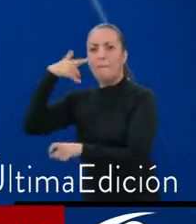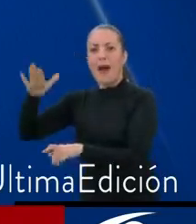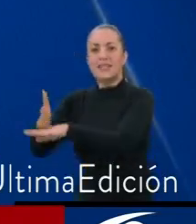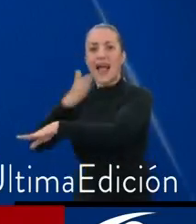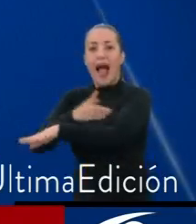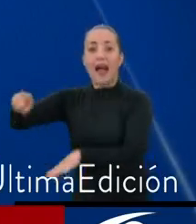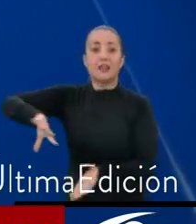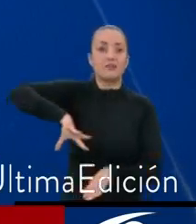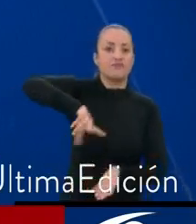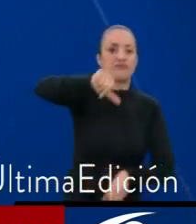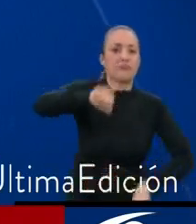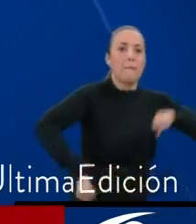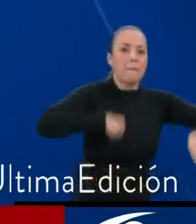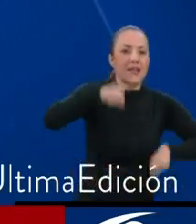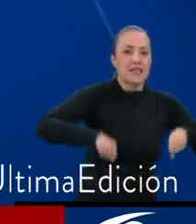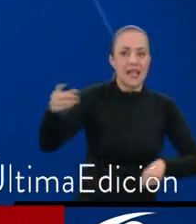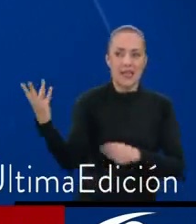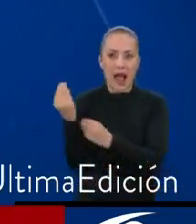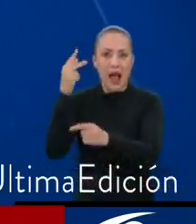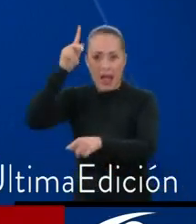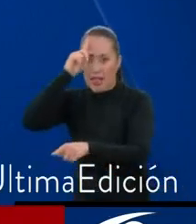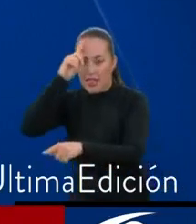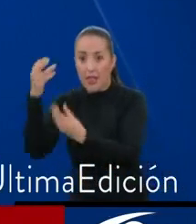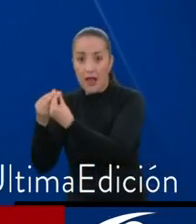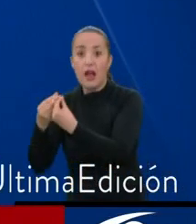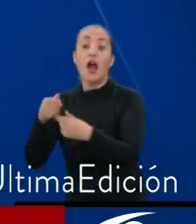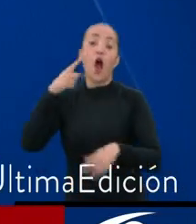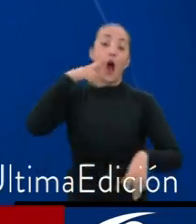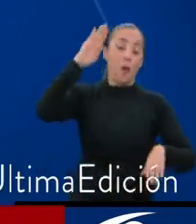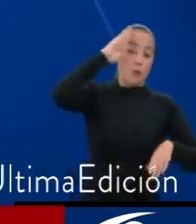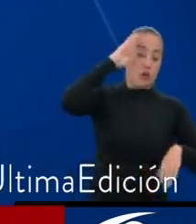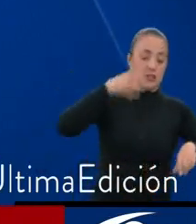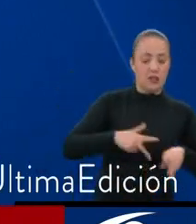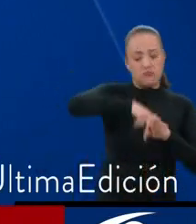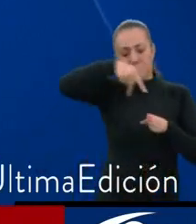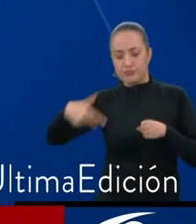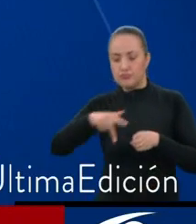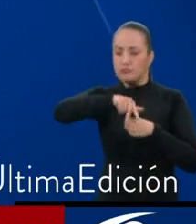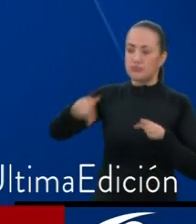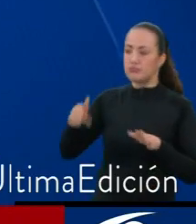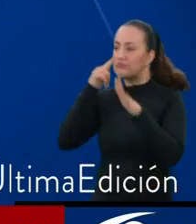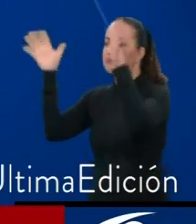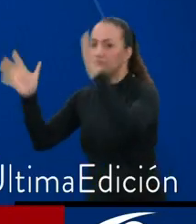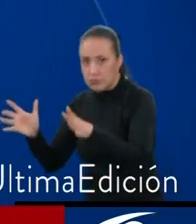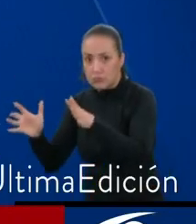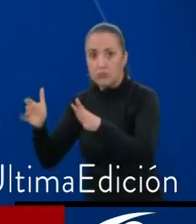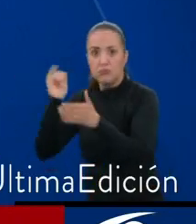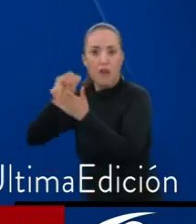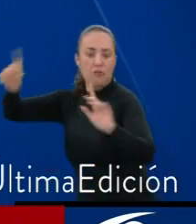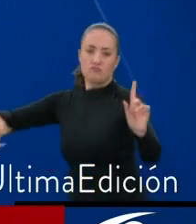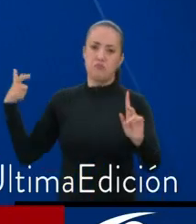observa en un video que la patrulla llegó a esta esquina de